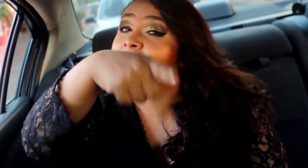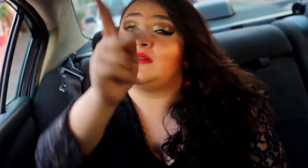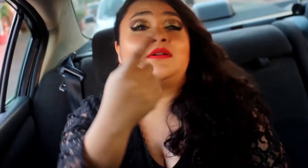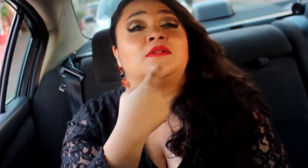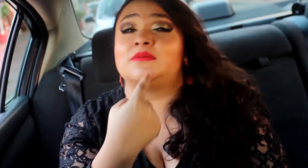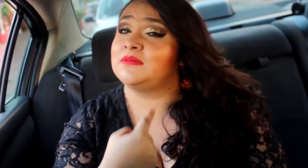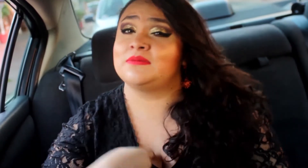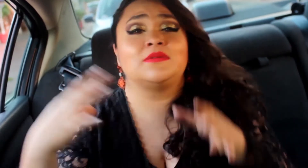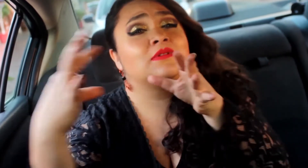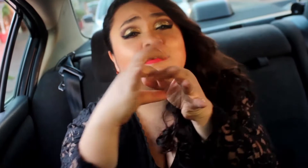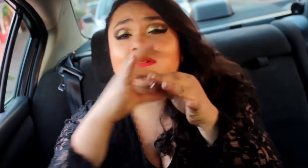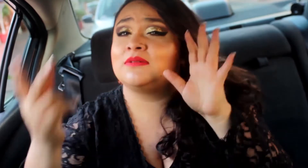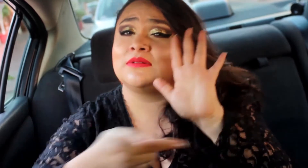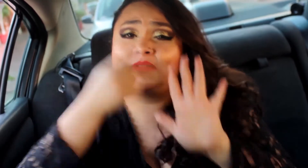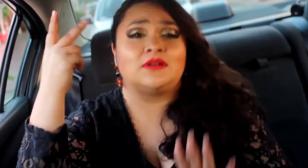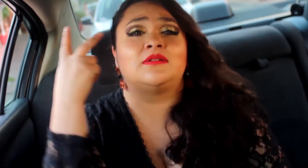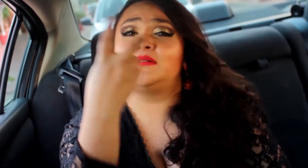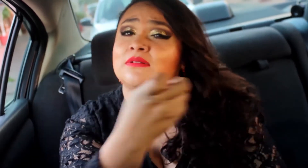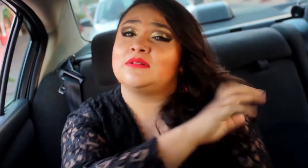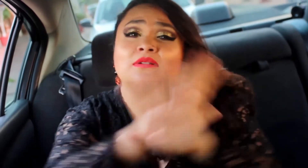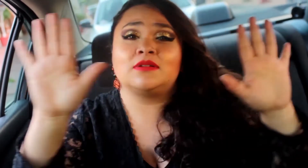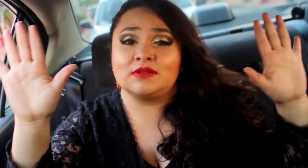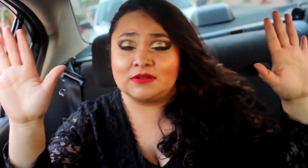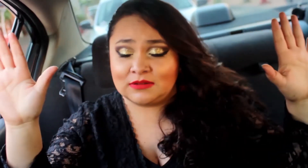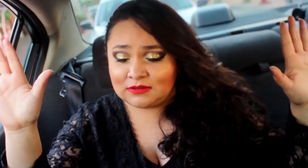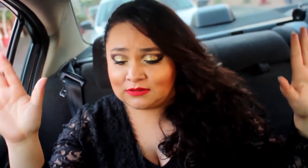pero no me pidas que vuelva contigo